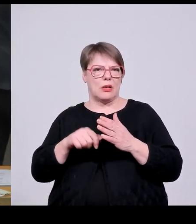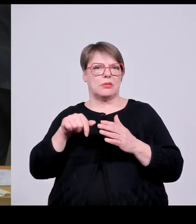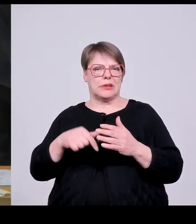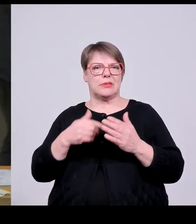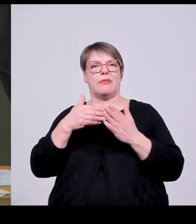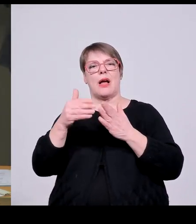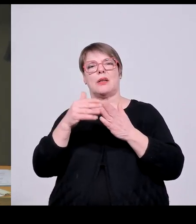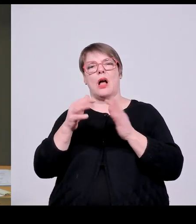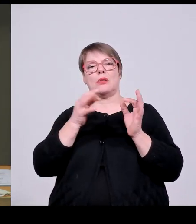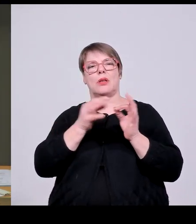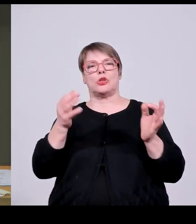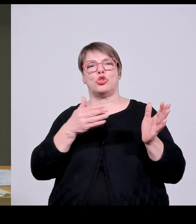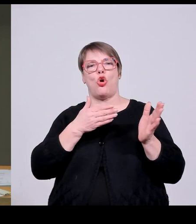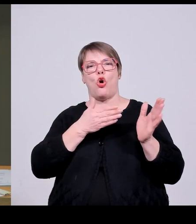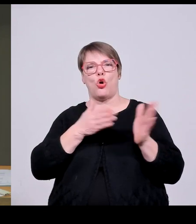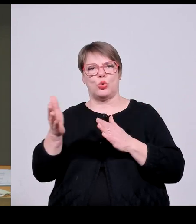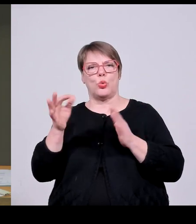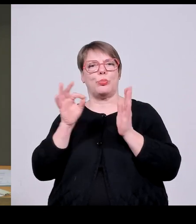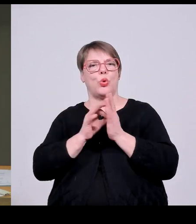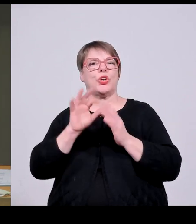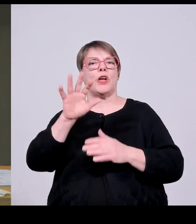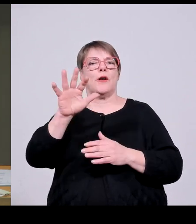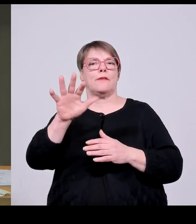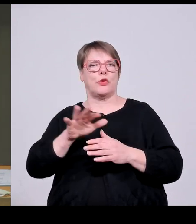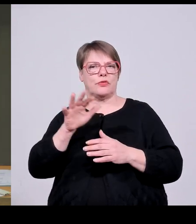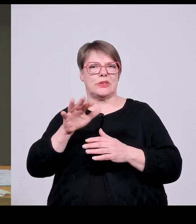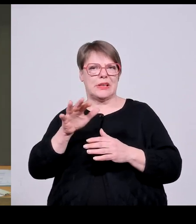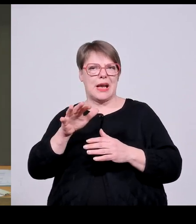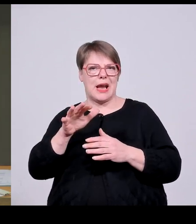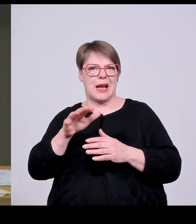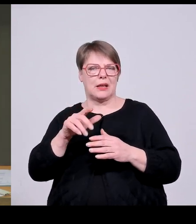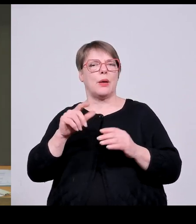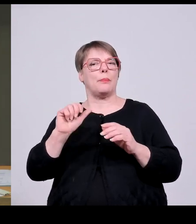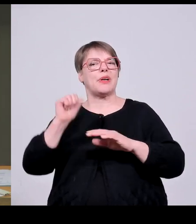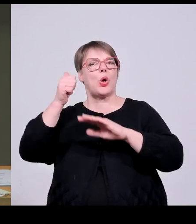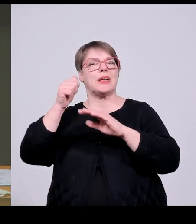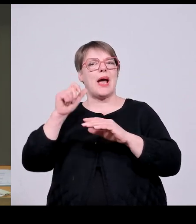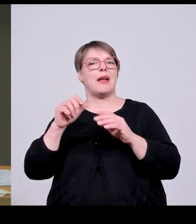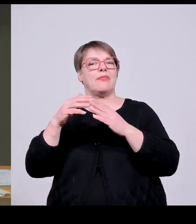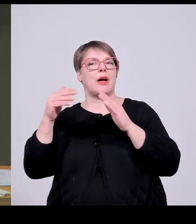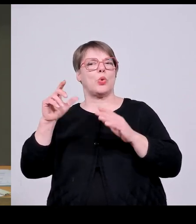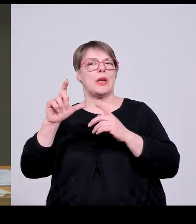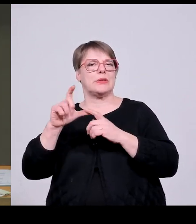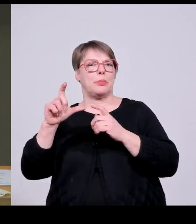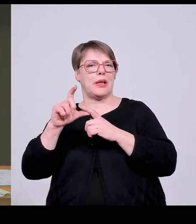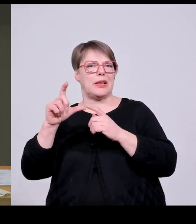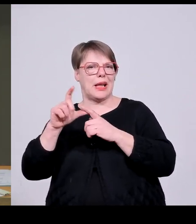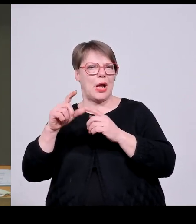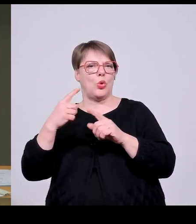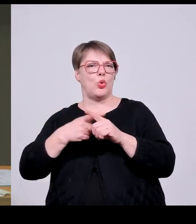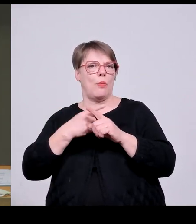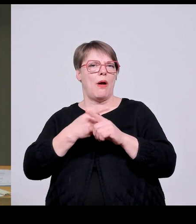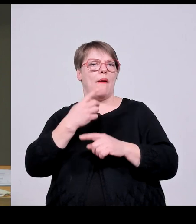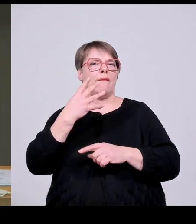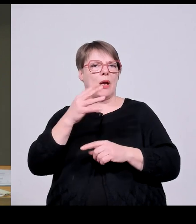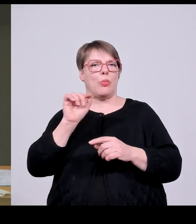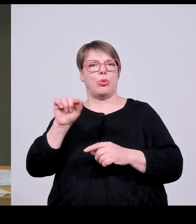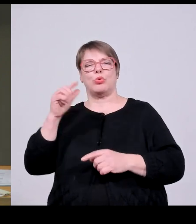eröffne die zweite Lesung des Gesetzesantrags. Ich rufe auf die Überschrift, die Einleitung, sowie die Artikel eins und neun des Gesetzes Antrages.